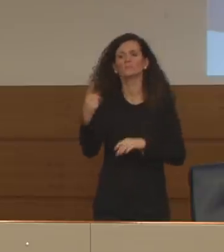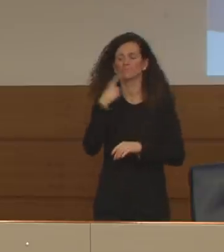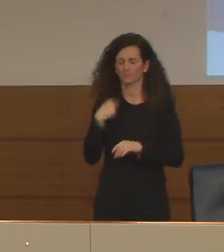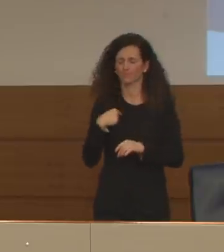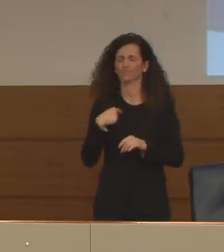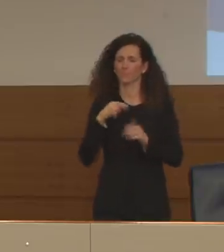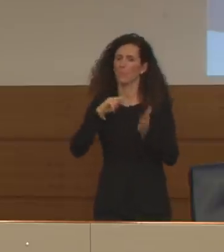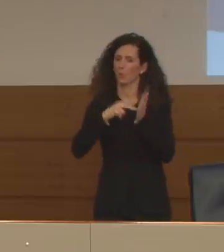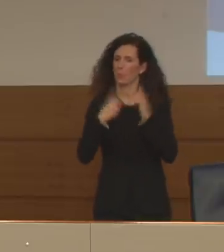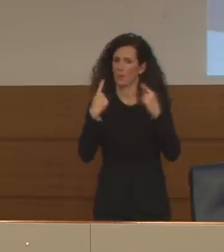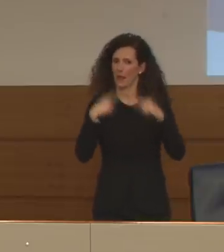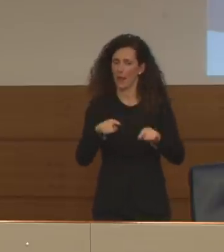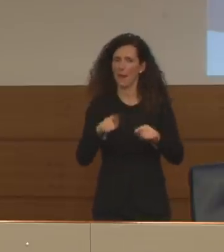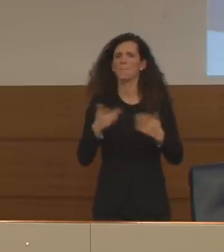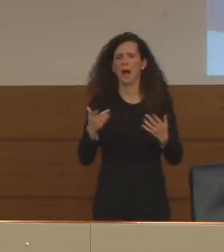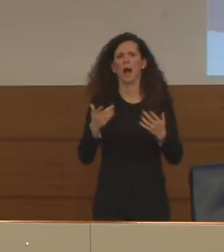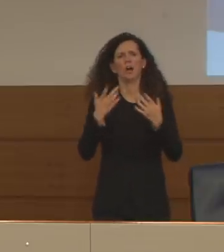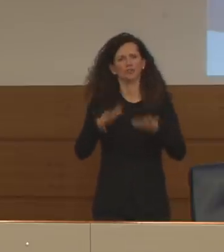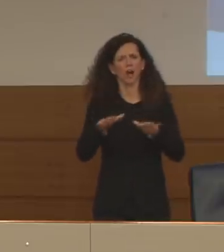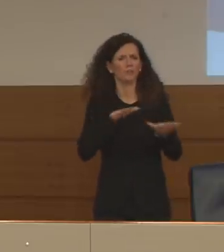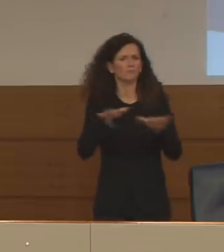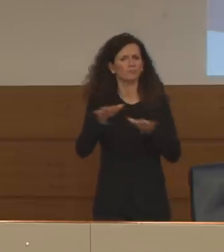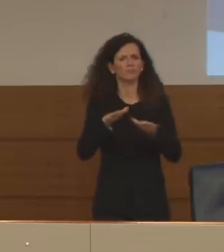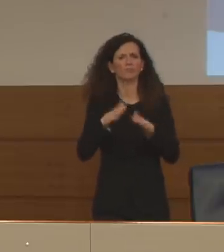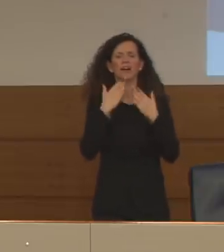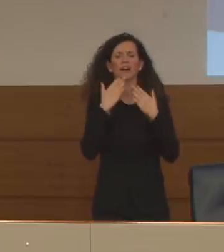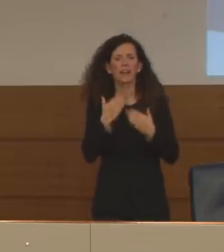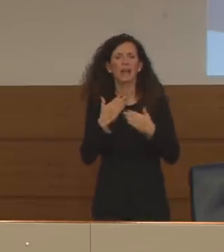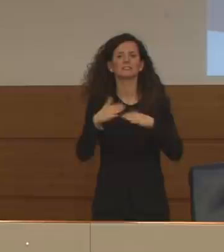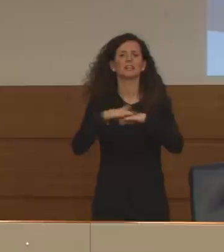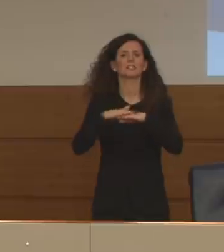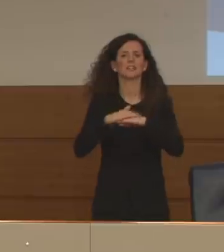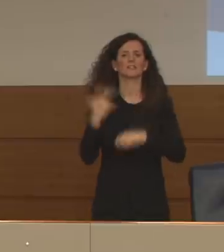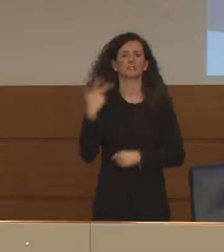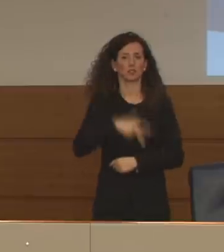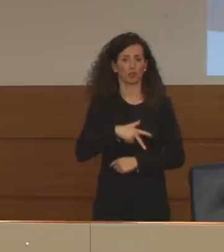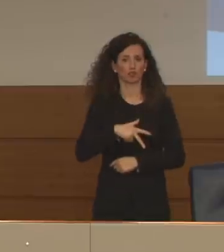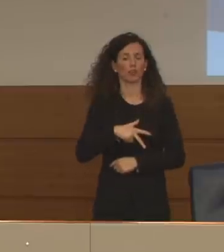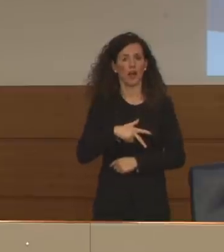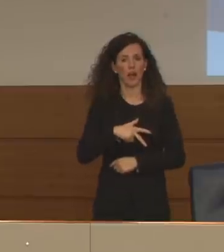quindi si sta lavorando con i servizi sociali per trovare dei luoghi dove